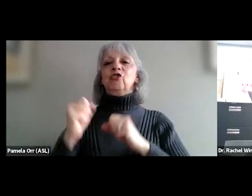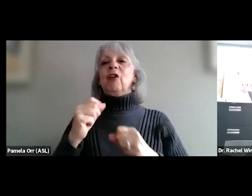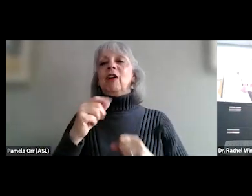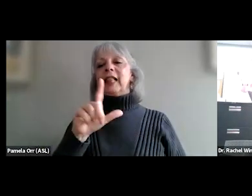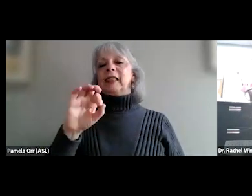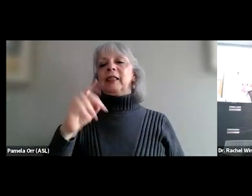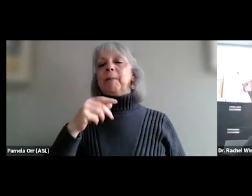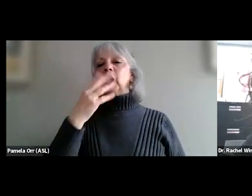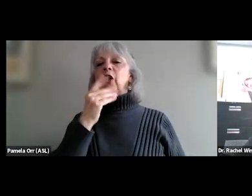Siguiente diapositiva.